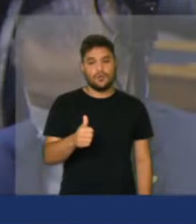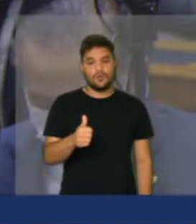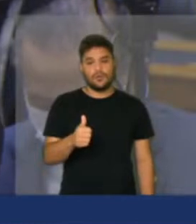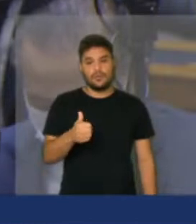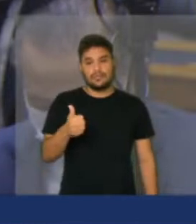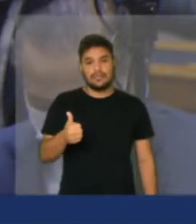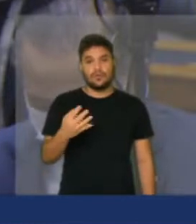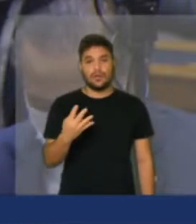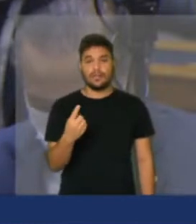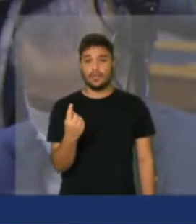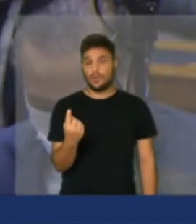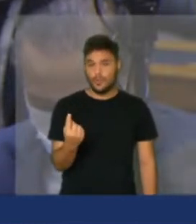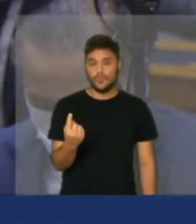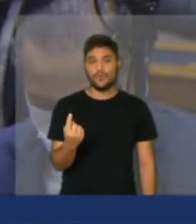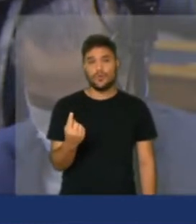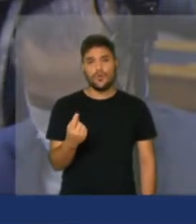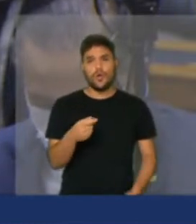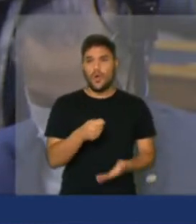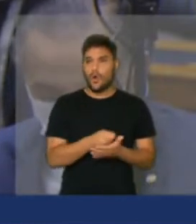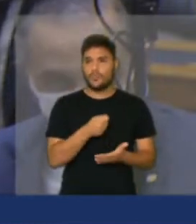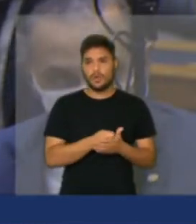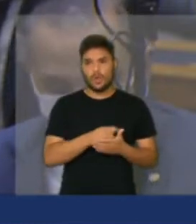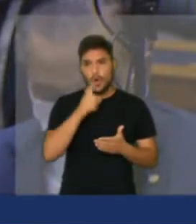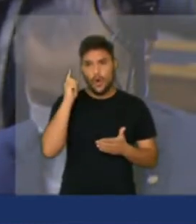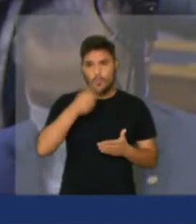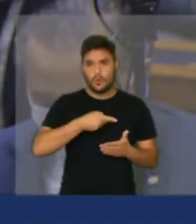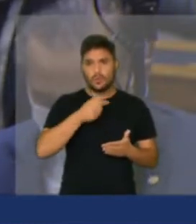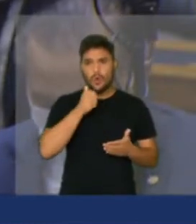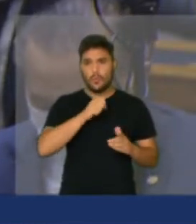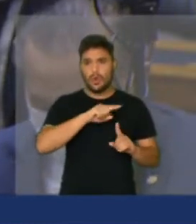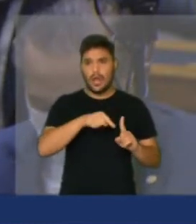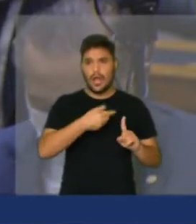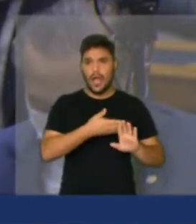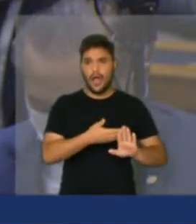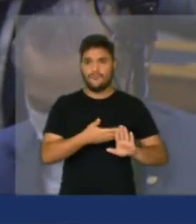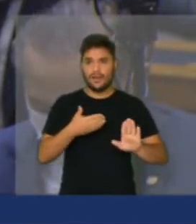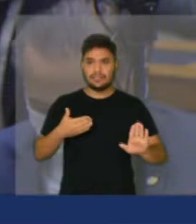COMPULSÓRIO E IMPUTA A OBRIGATORIEDADE DE PAGAMENTO PARA O EMPREGADOR DE TODO O